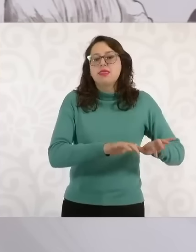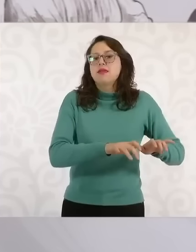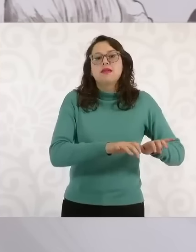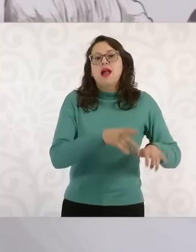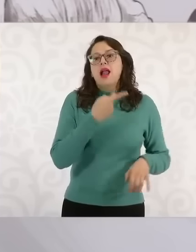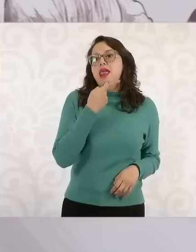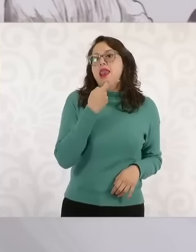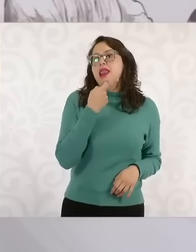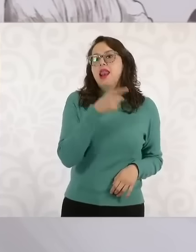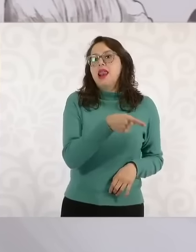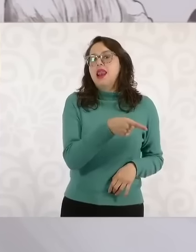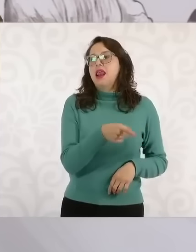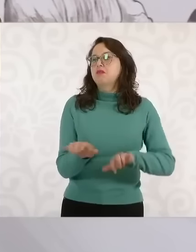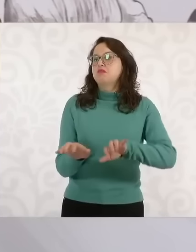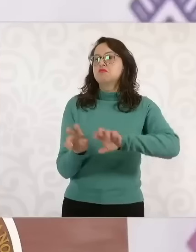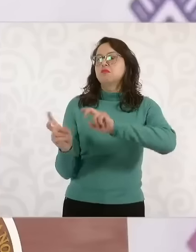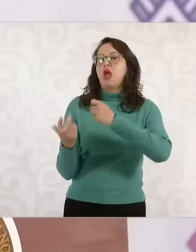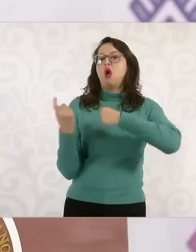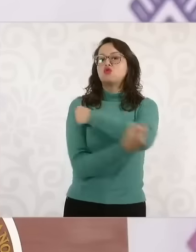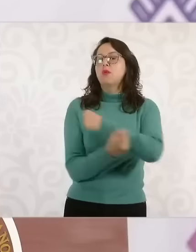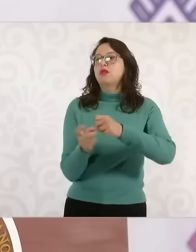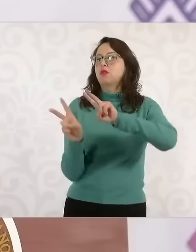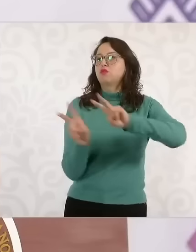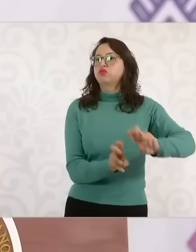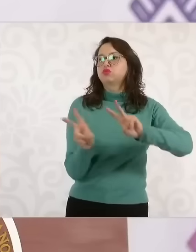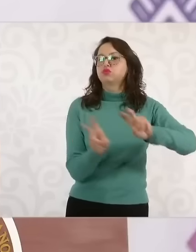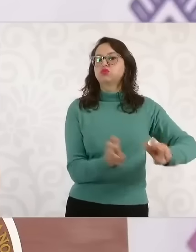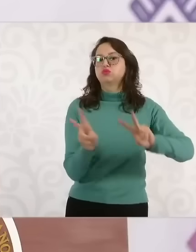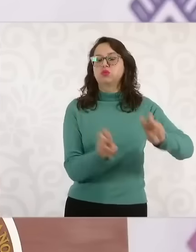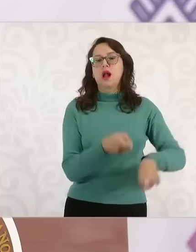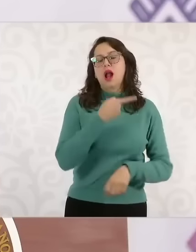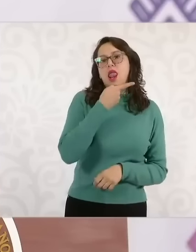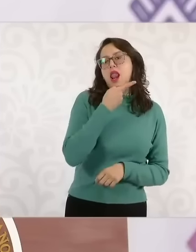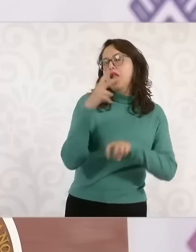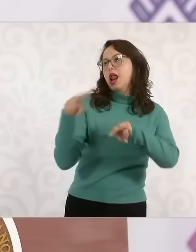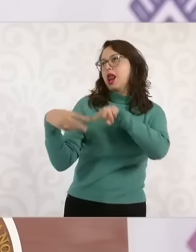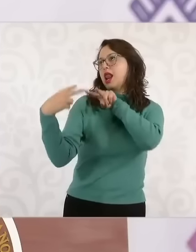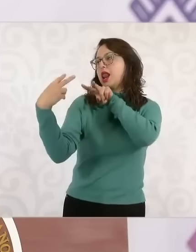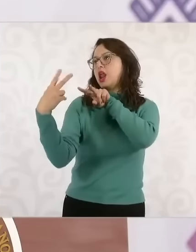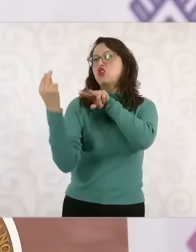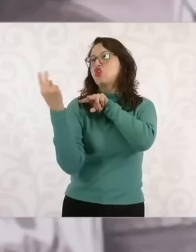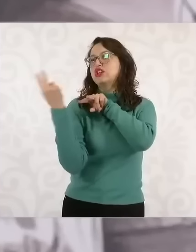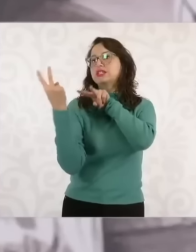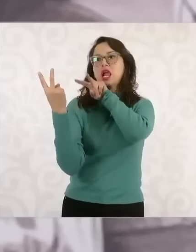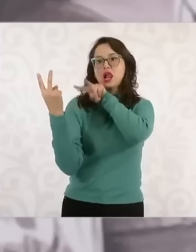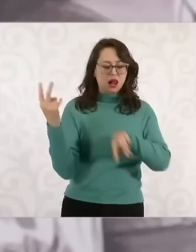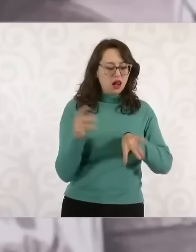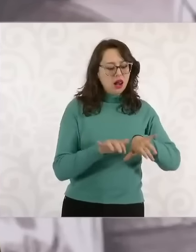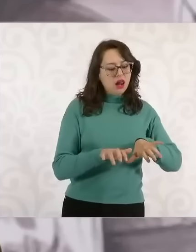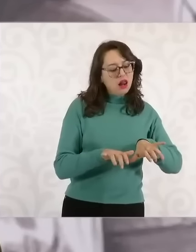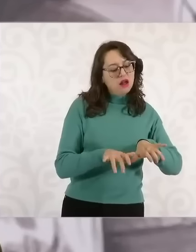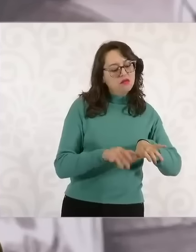entonces eh es es tecnología que cada vez es mucho más accesible y permite justamente ese contacto